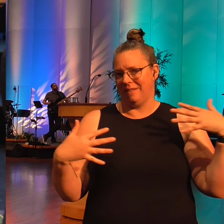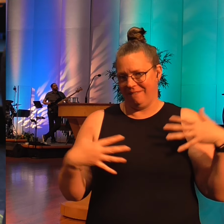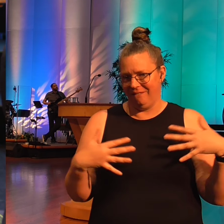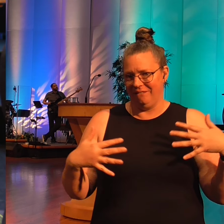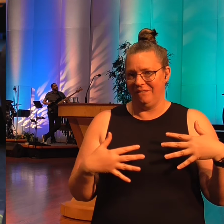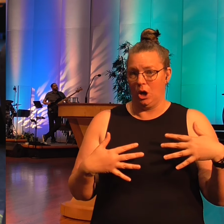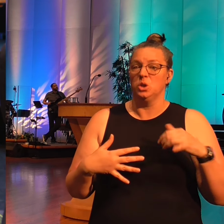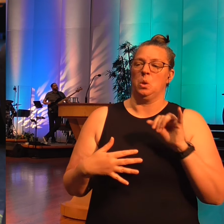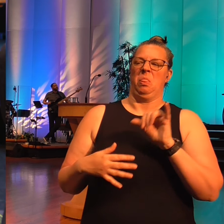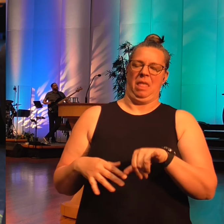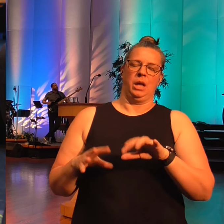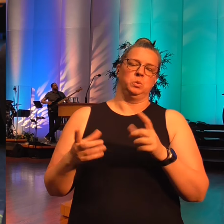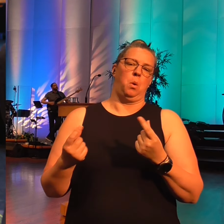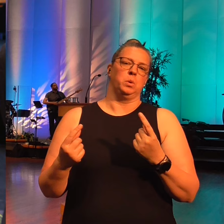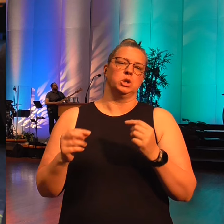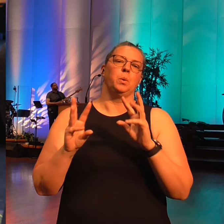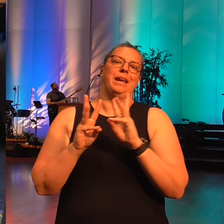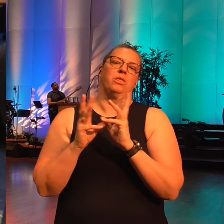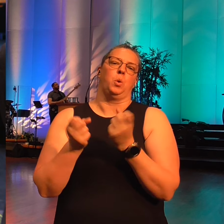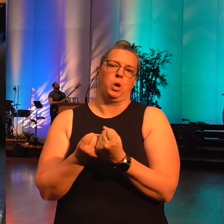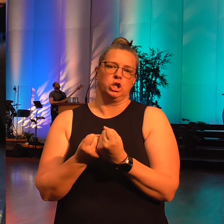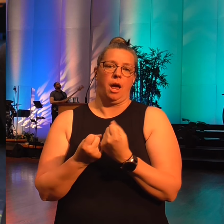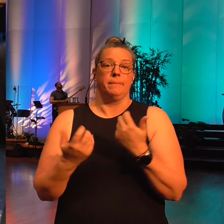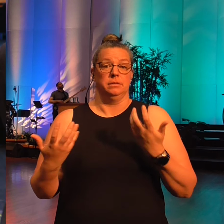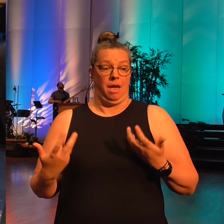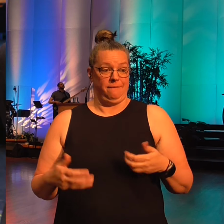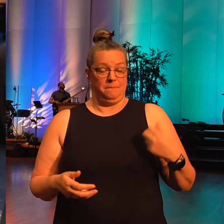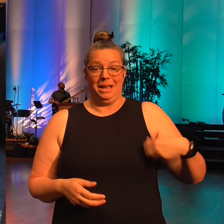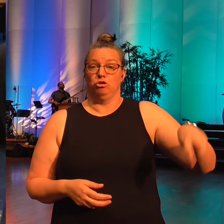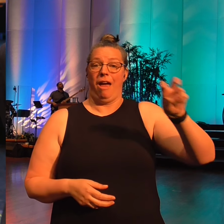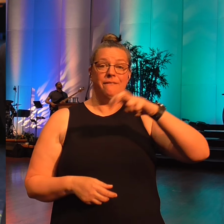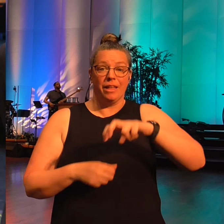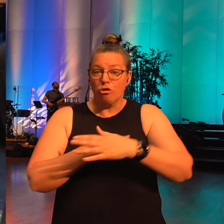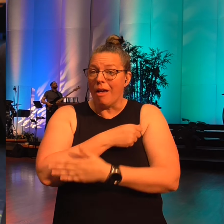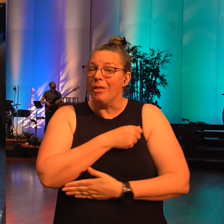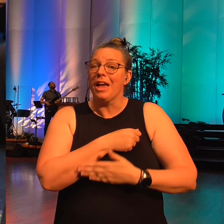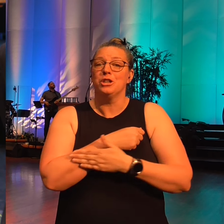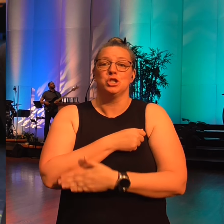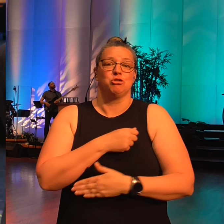haremos en este taller porque he estado viajando por todo el país Um he tenido